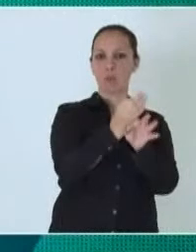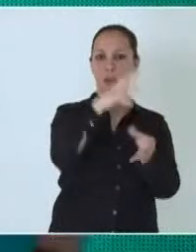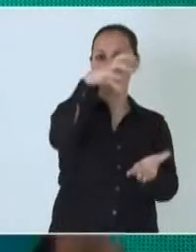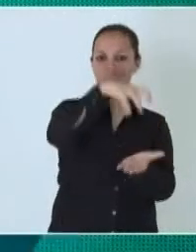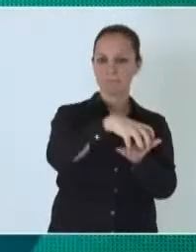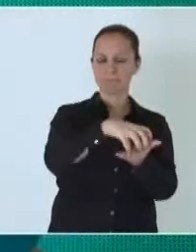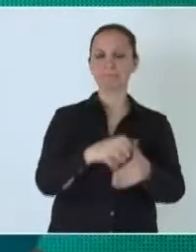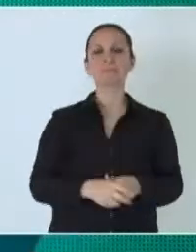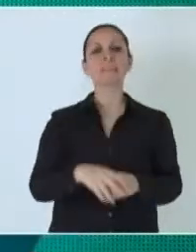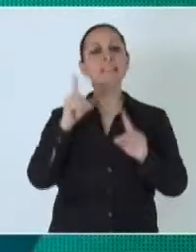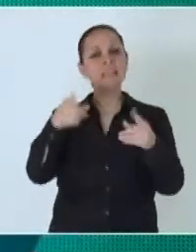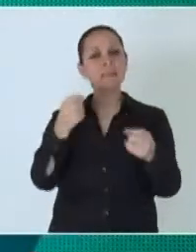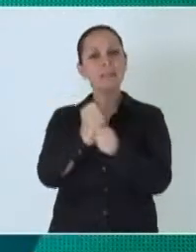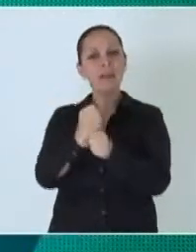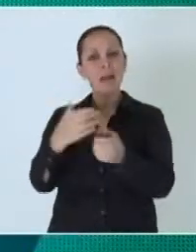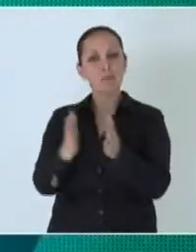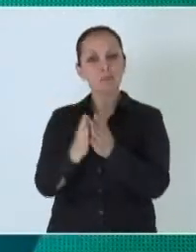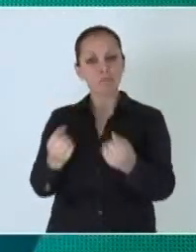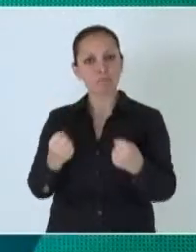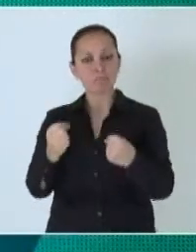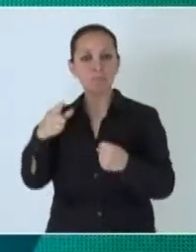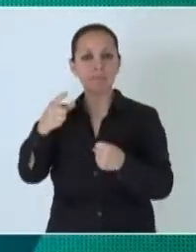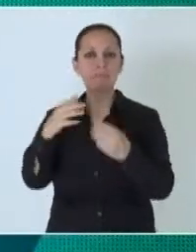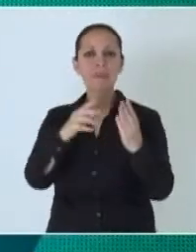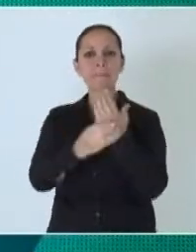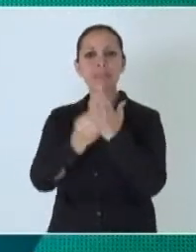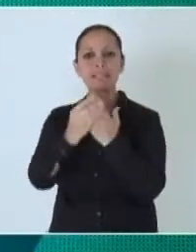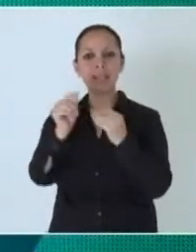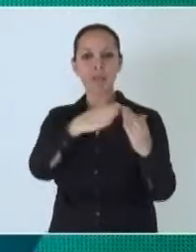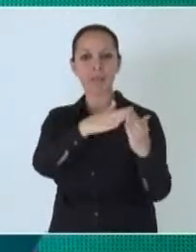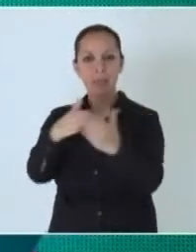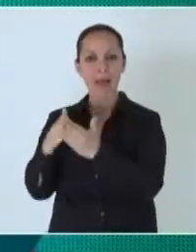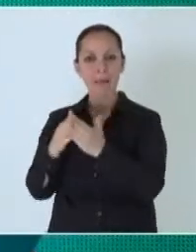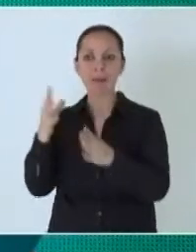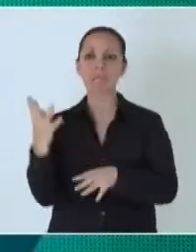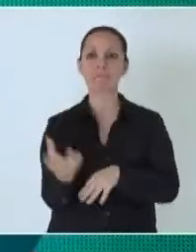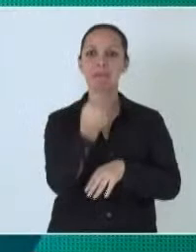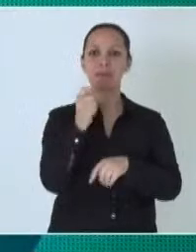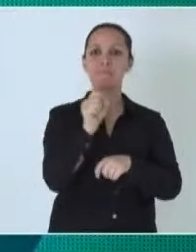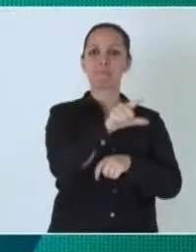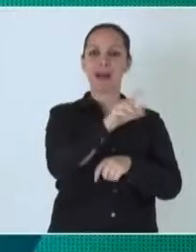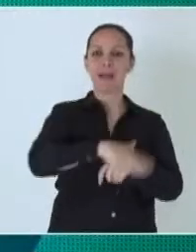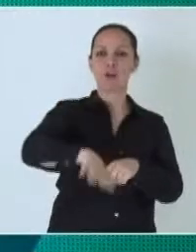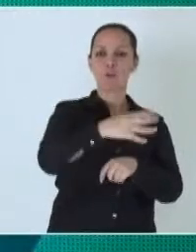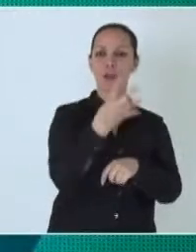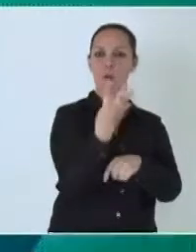SE ESTáÁ COMENZANDO A CONSTRUIR.